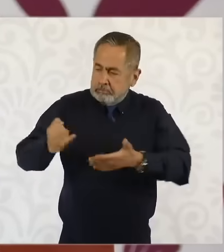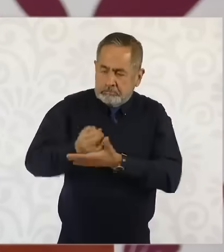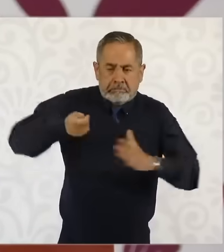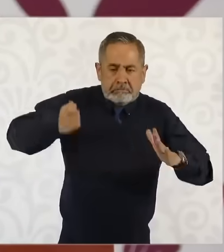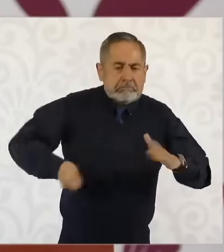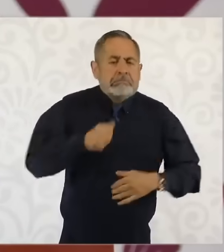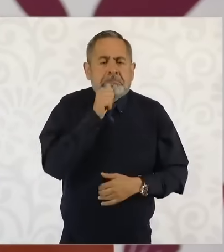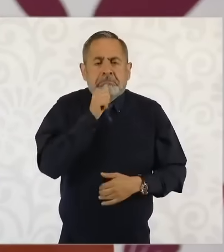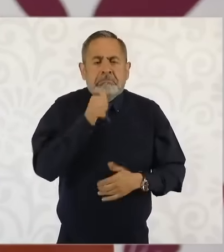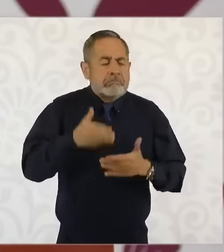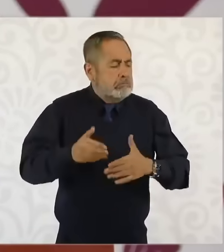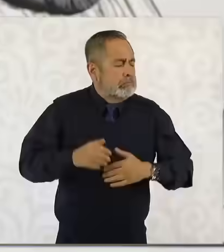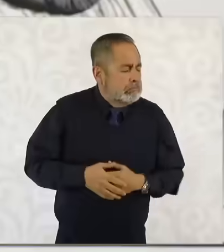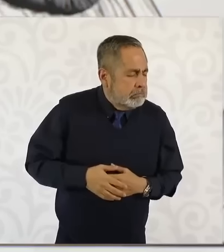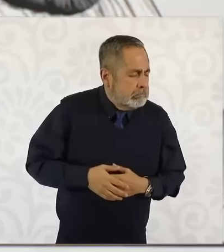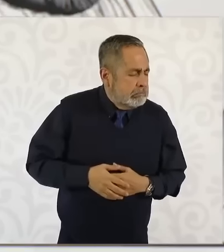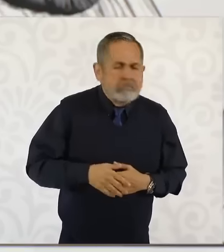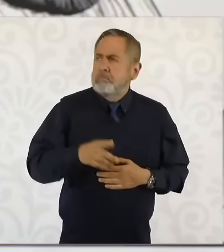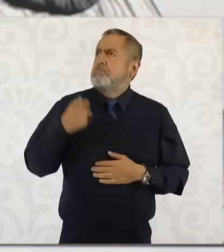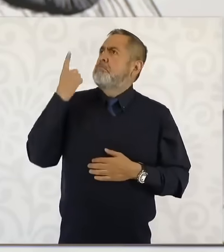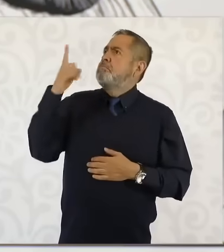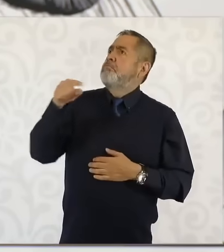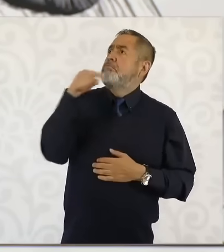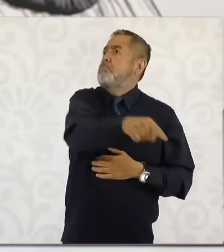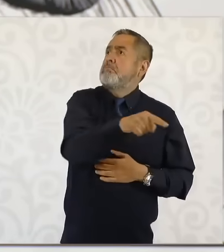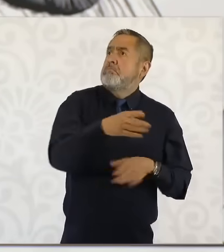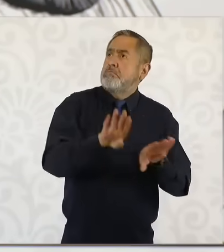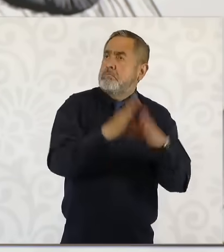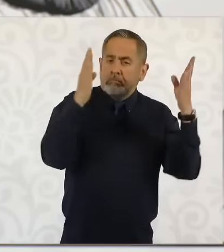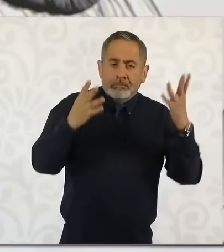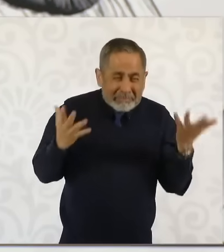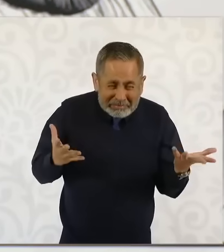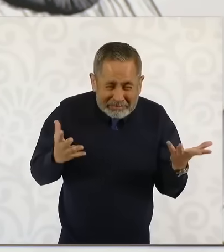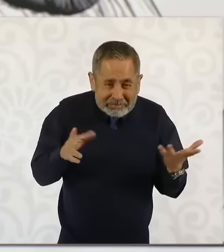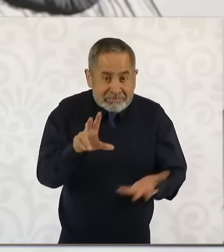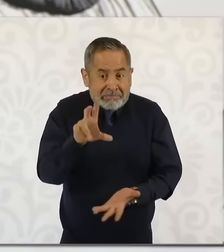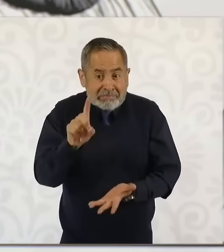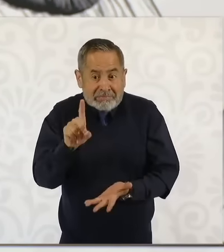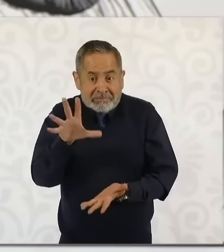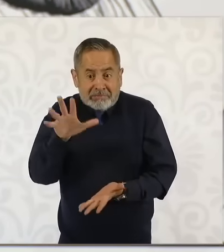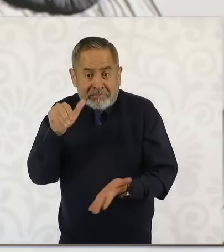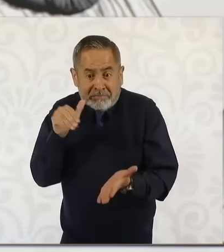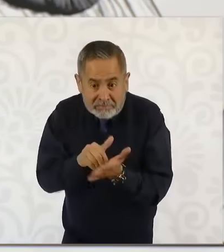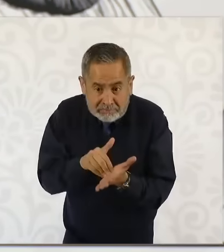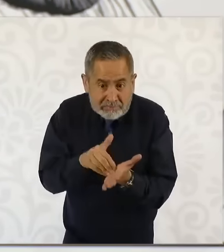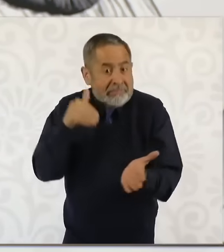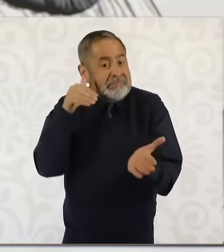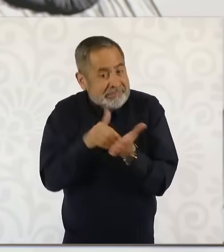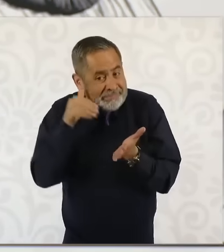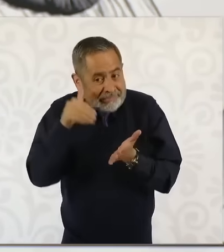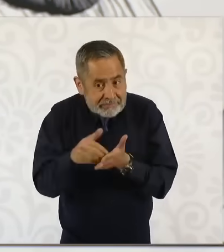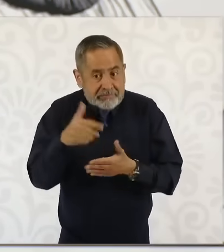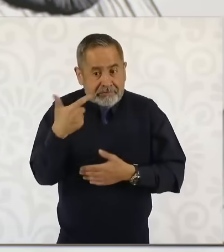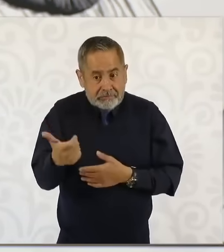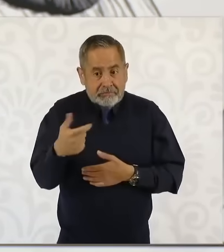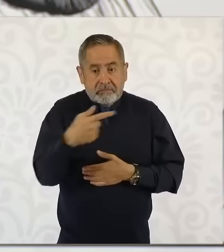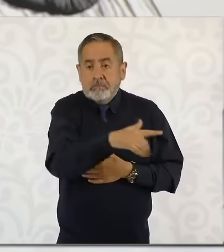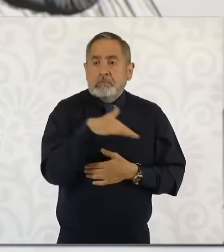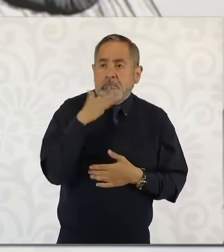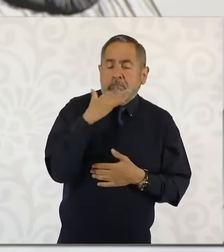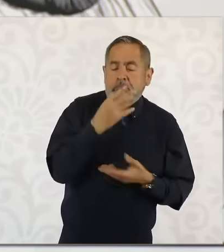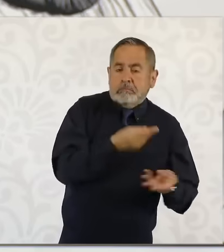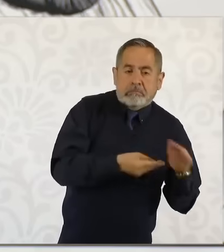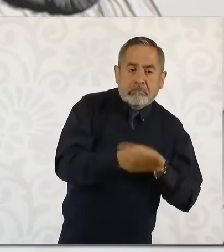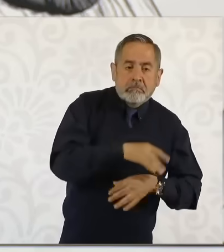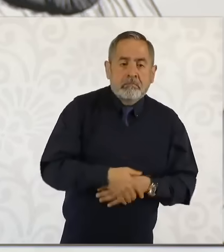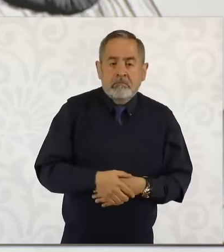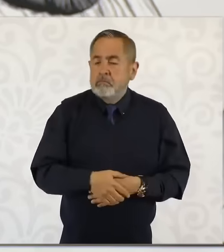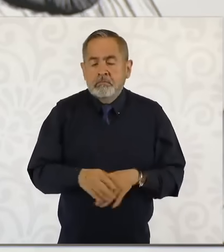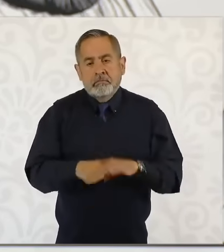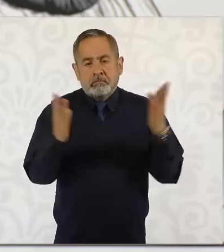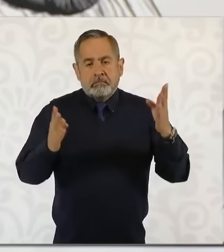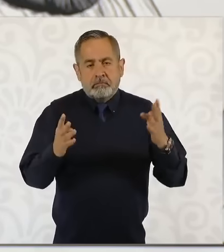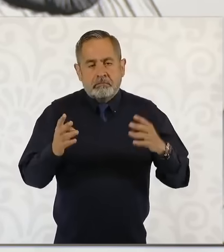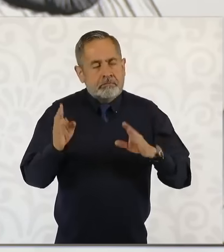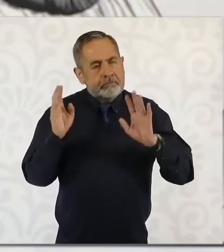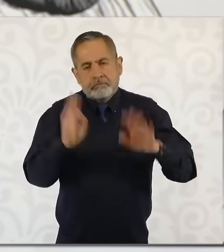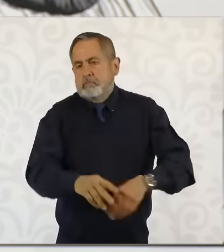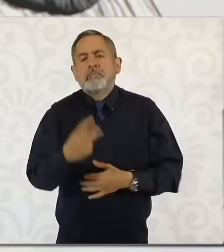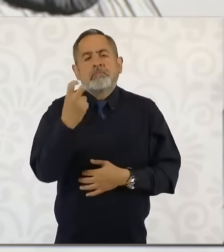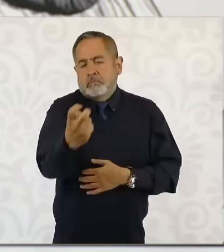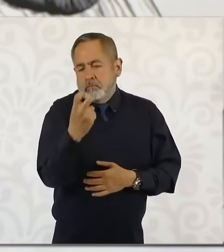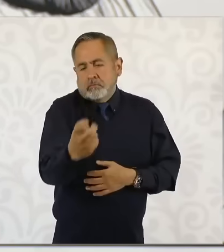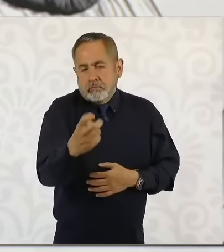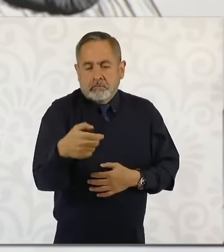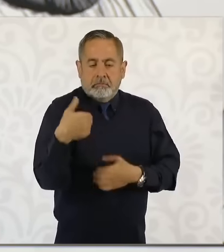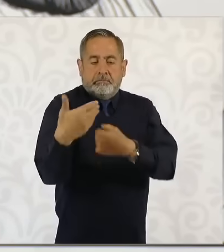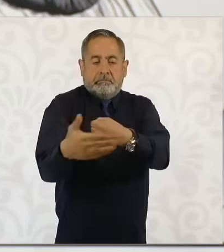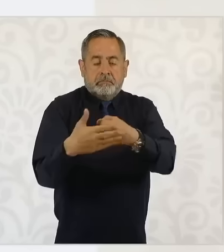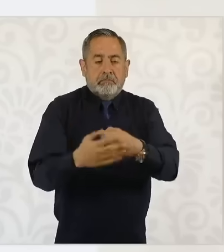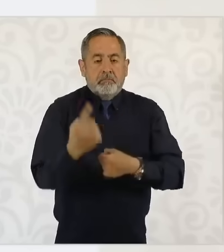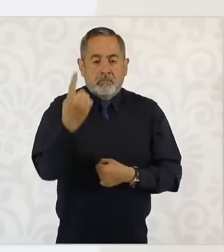pesos una razón más para lo que va a ocurrir el primero de junio no voy